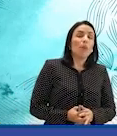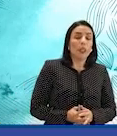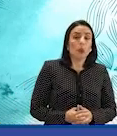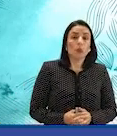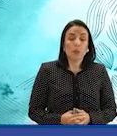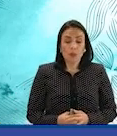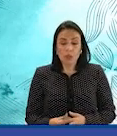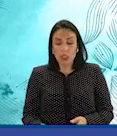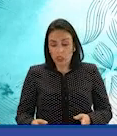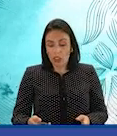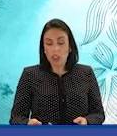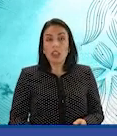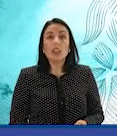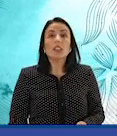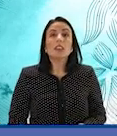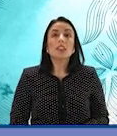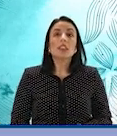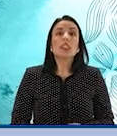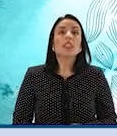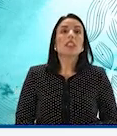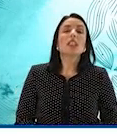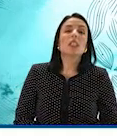periodo.